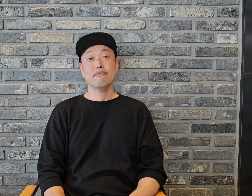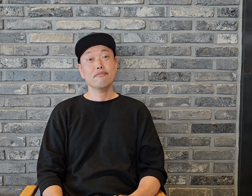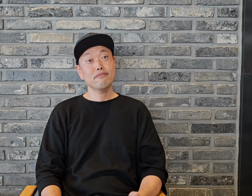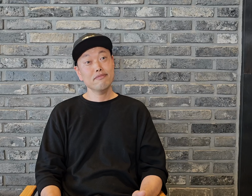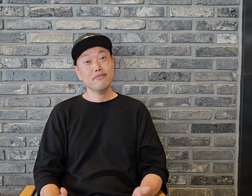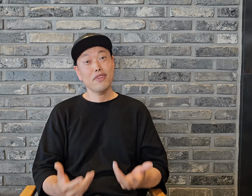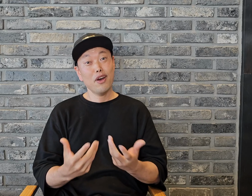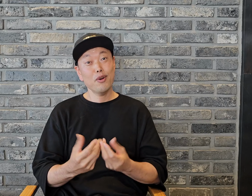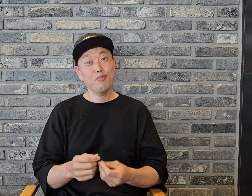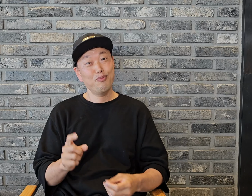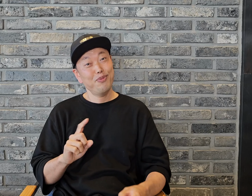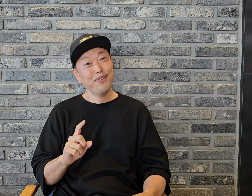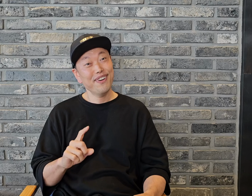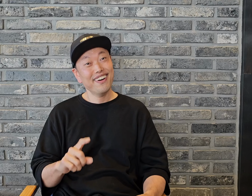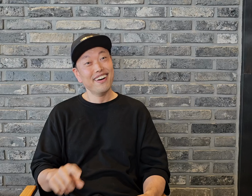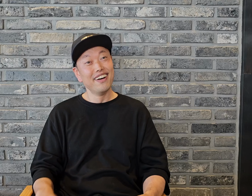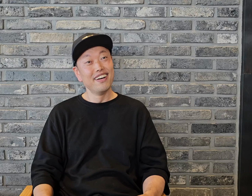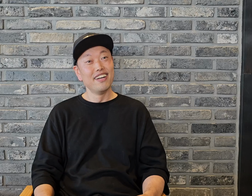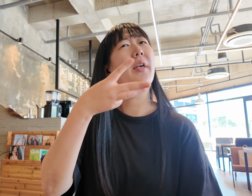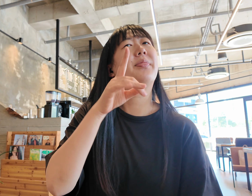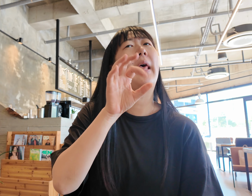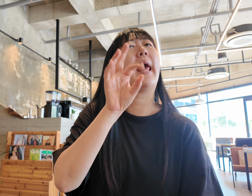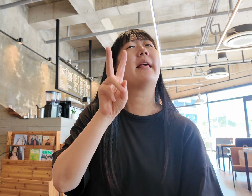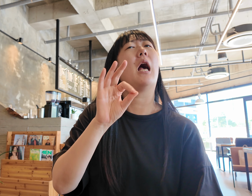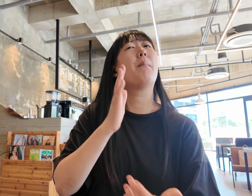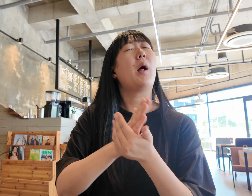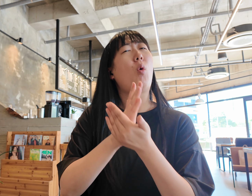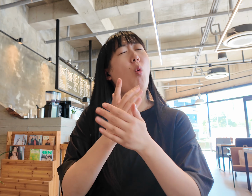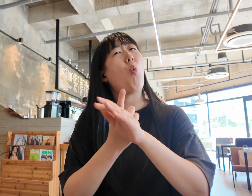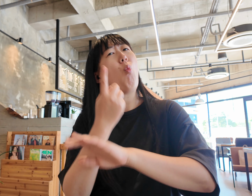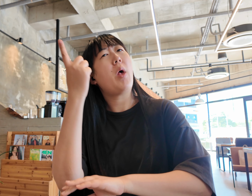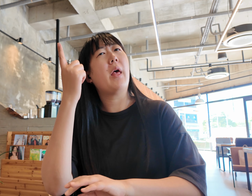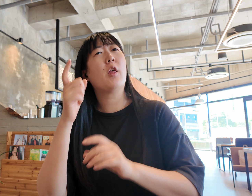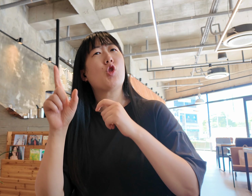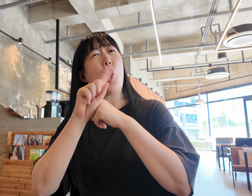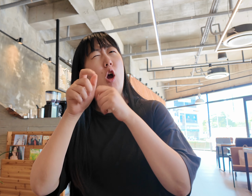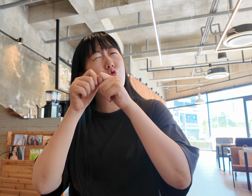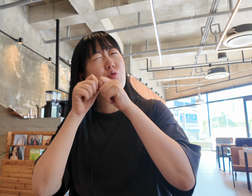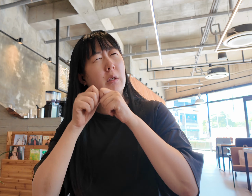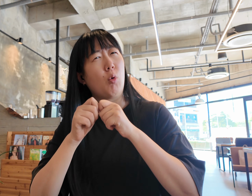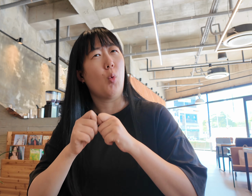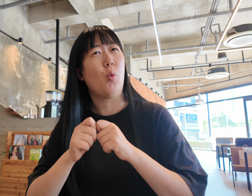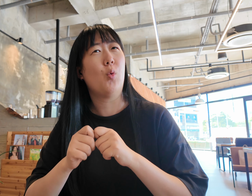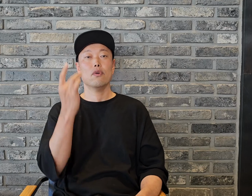¿Quieres darme otro ejemplo? Explique en detalle con un ejemplo que no sea el sol.